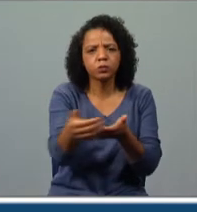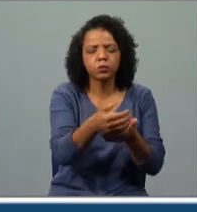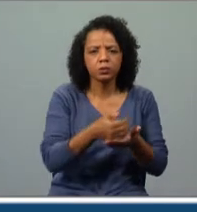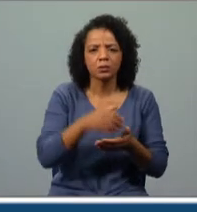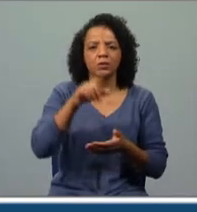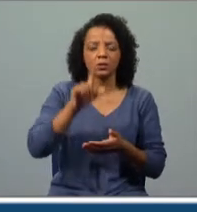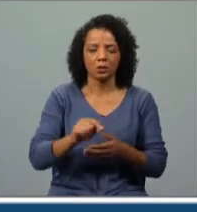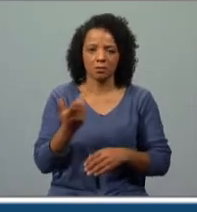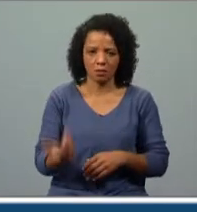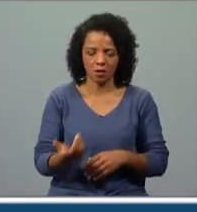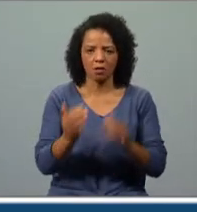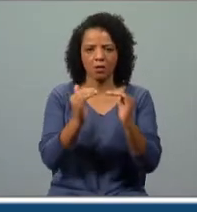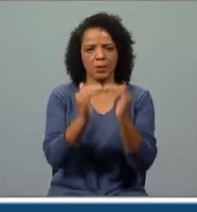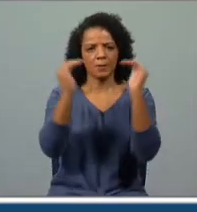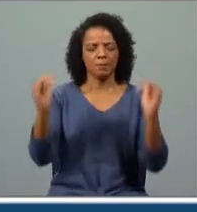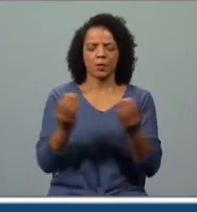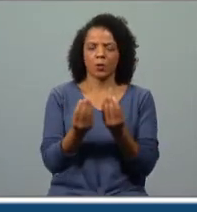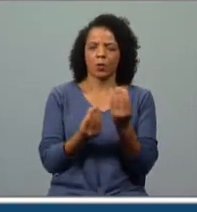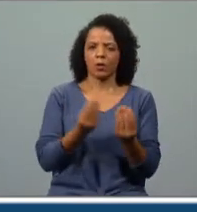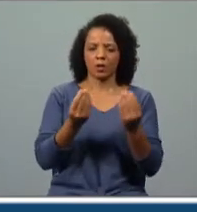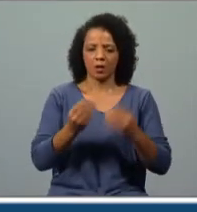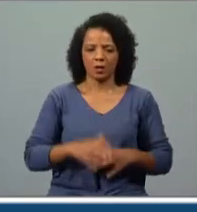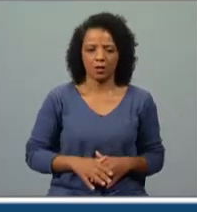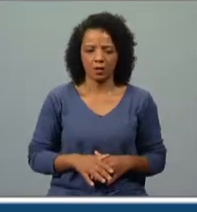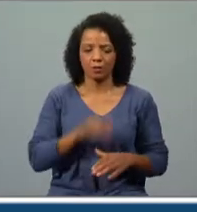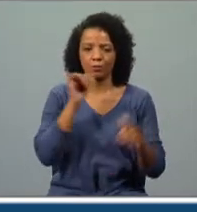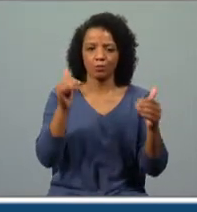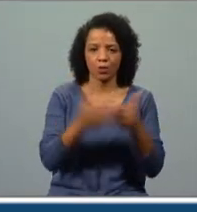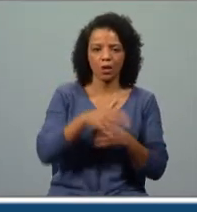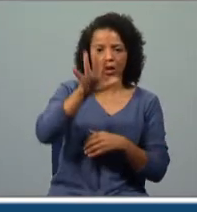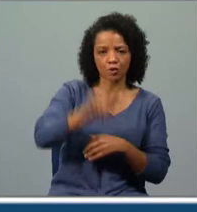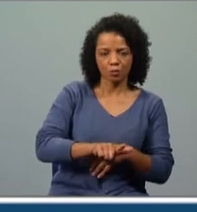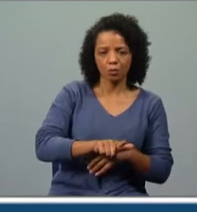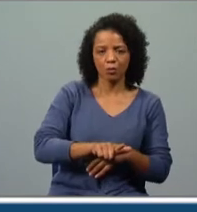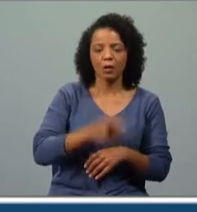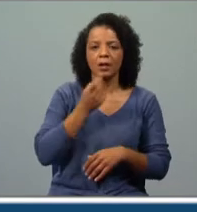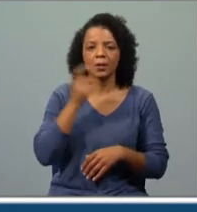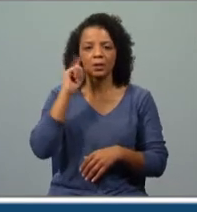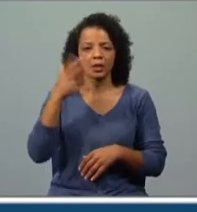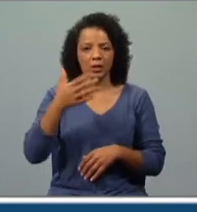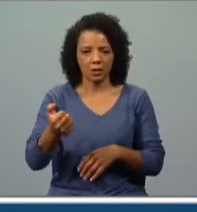manutenção de um alto nível de qualidade faleceu em Lisboa a 15 D Abril D 保持高質量於 4 月 15 日在里斯本去世